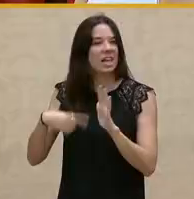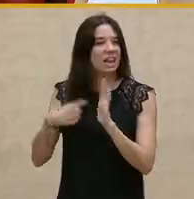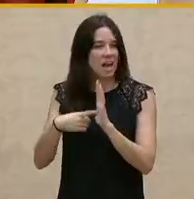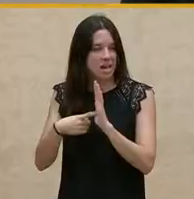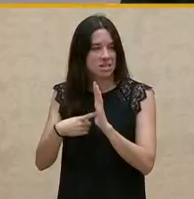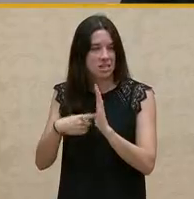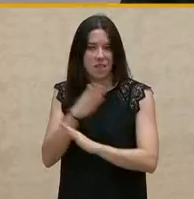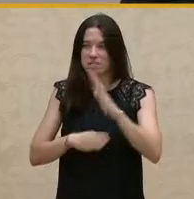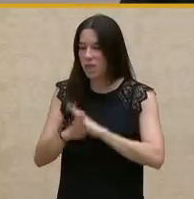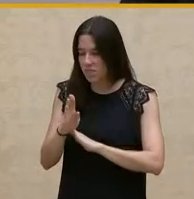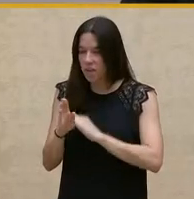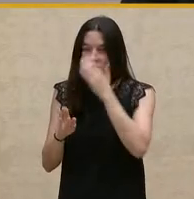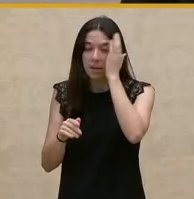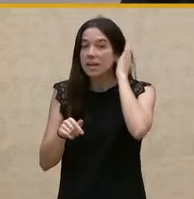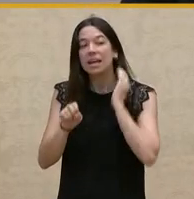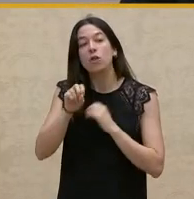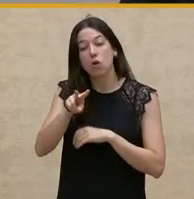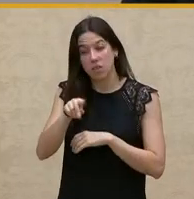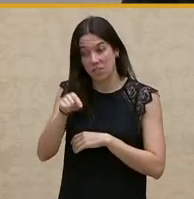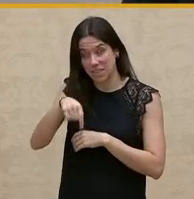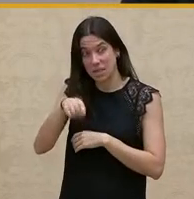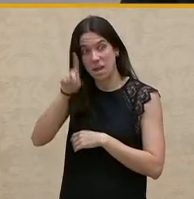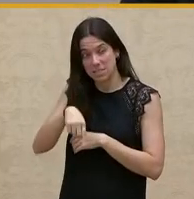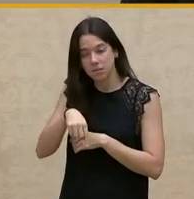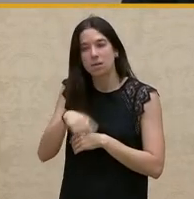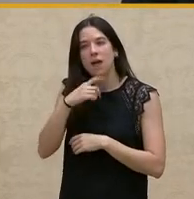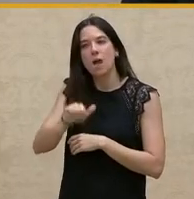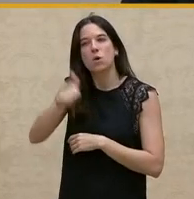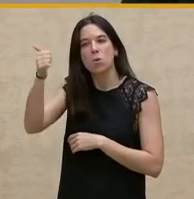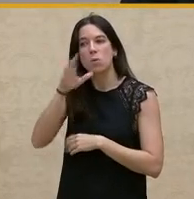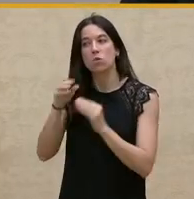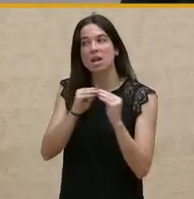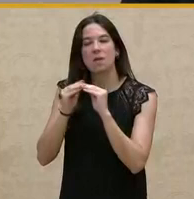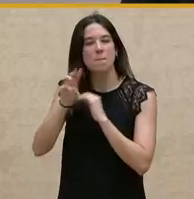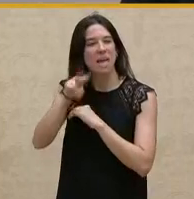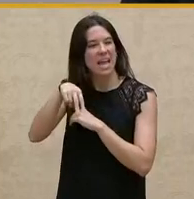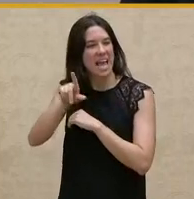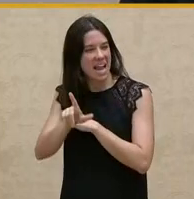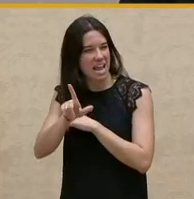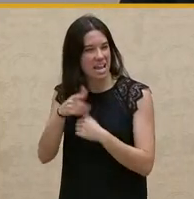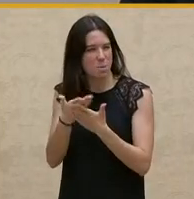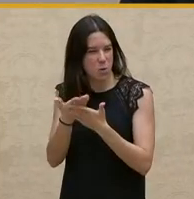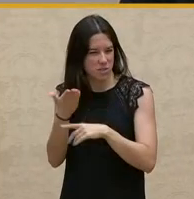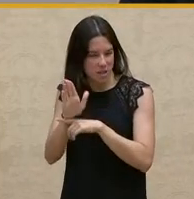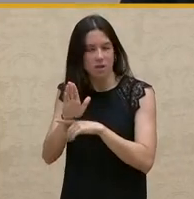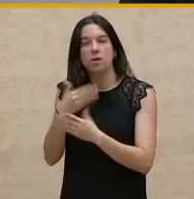que el 12 de este mes aprobó por unanimidad una PNL a propuesta del Grupo Republicano solicitando